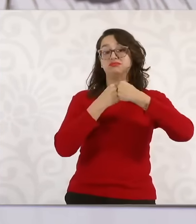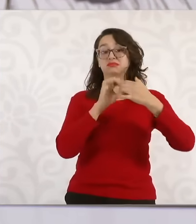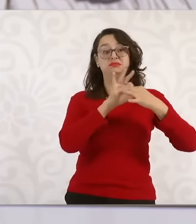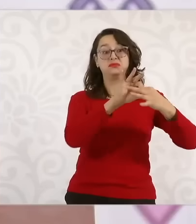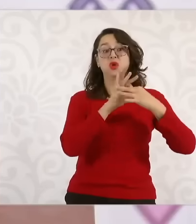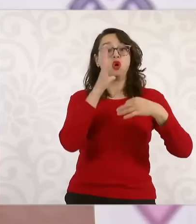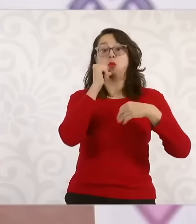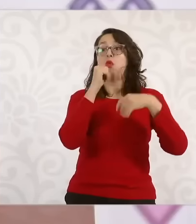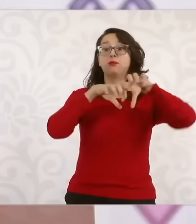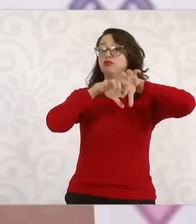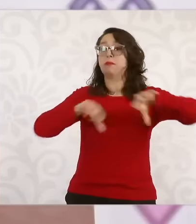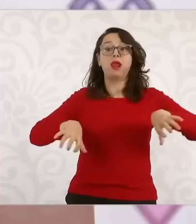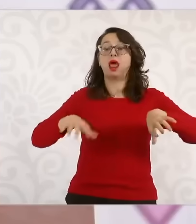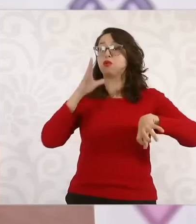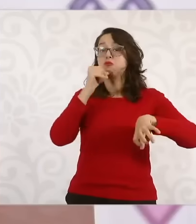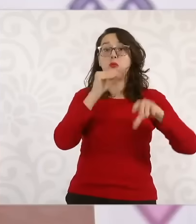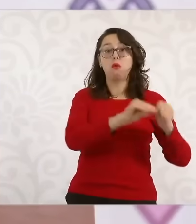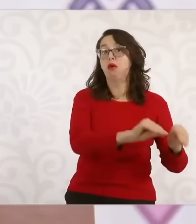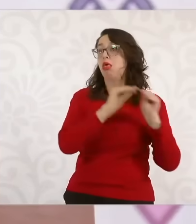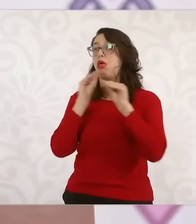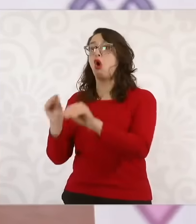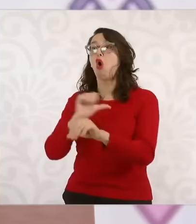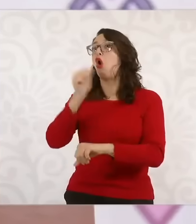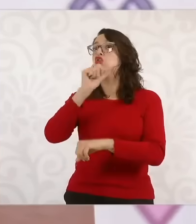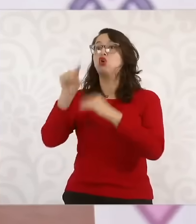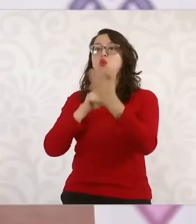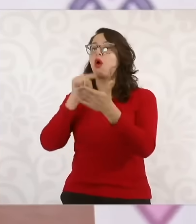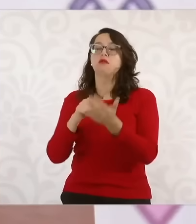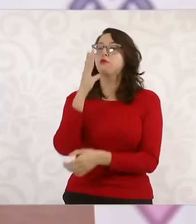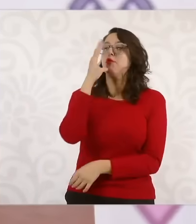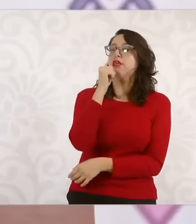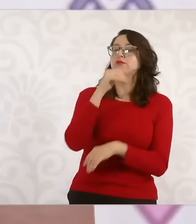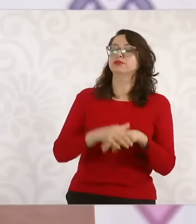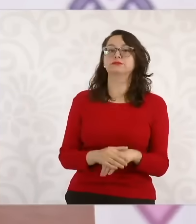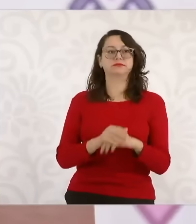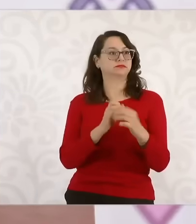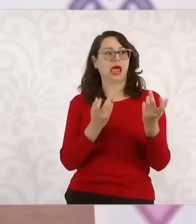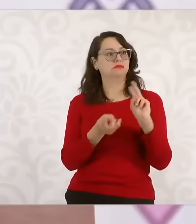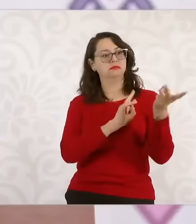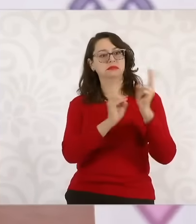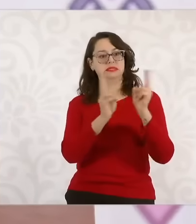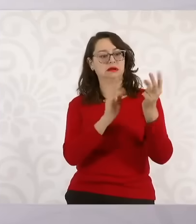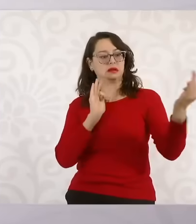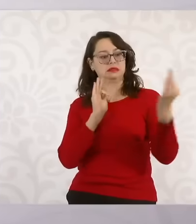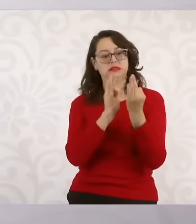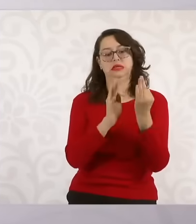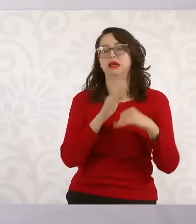ningún lado, ni ellos ni nosotros. Somos vecinos, somos socios comerciales. 40 millones de mexicanos